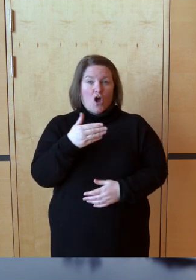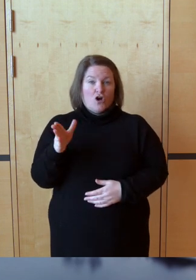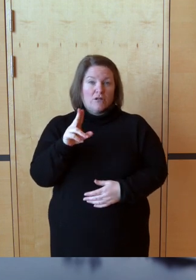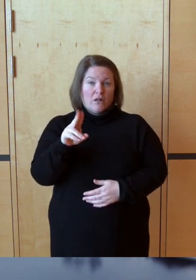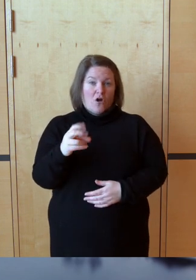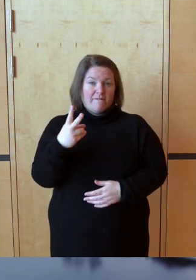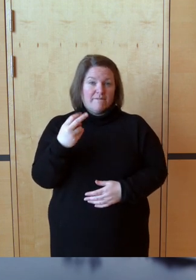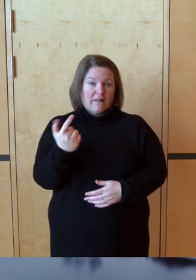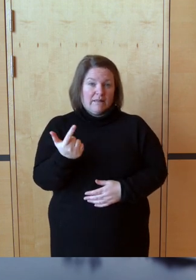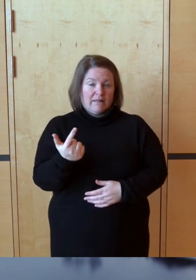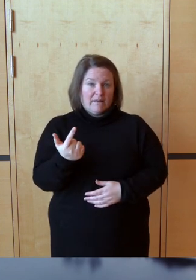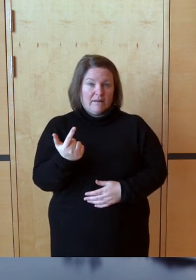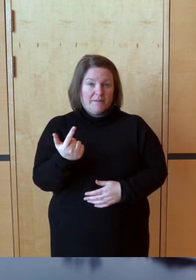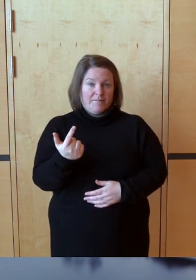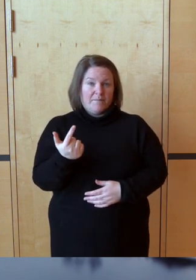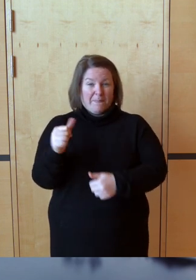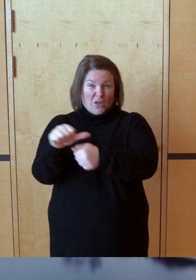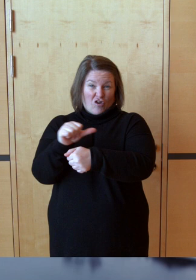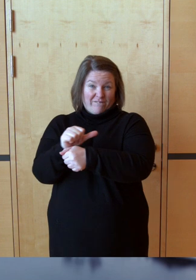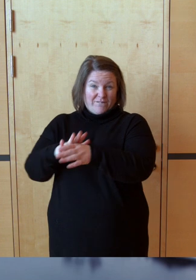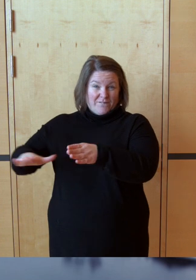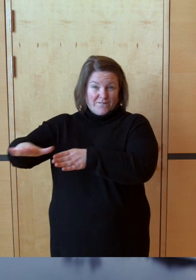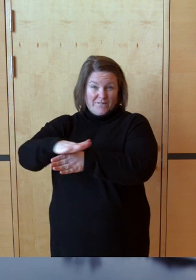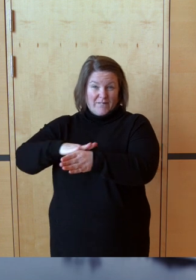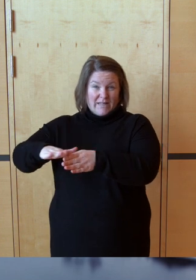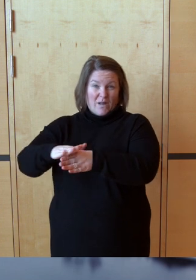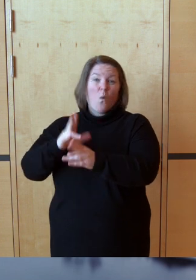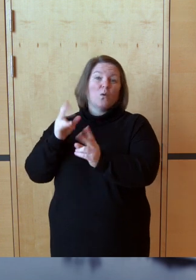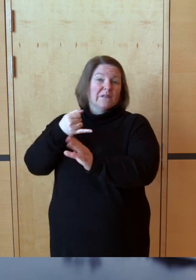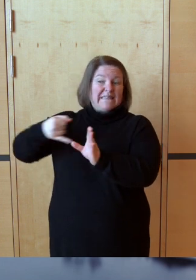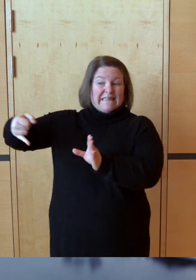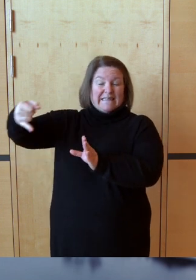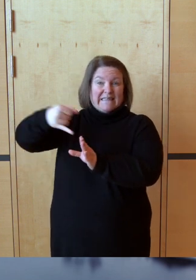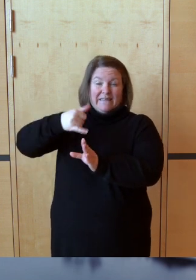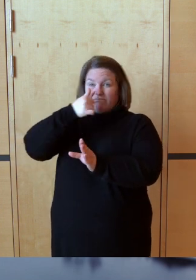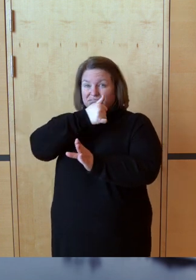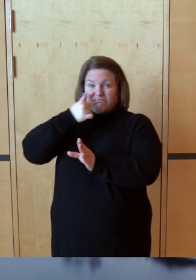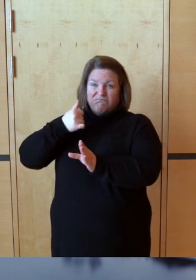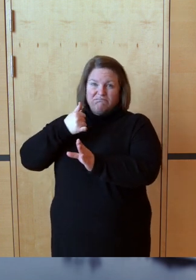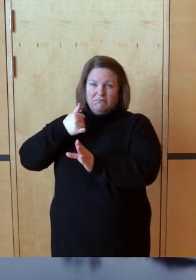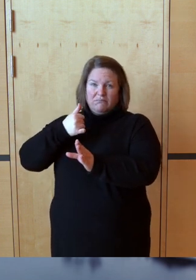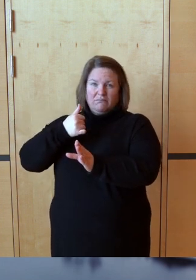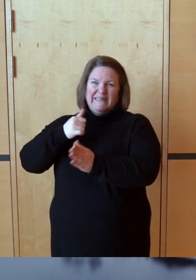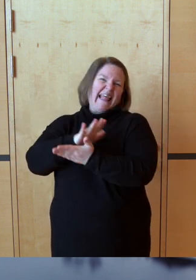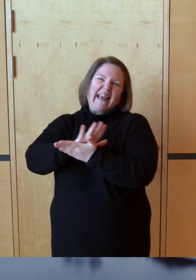Där är ju nätverket ska lägga er också komponerat Alltså har regnat så det är ingen Sök på det